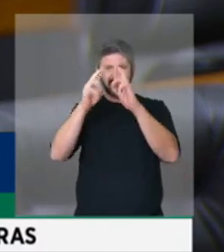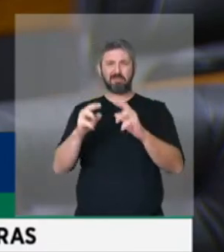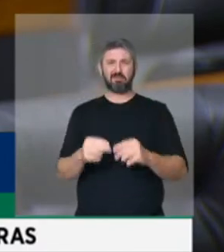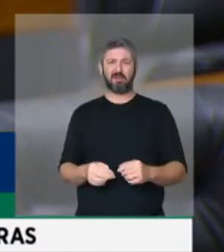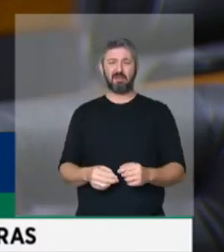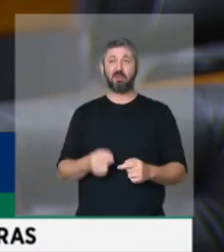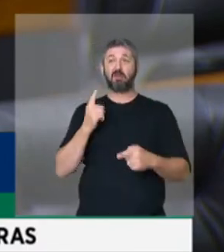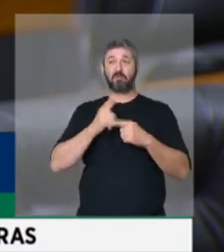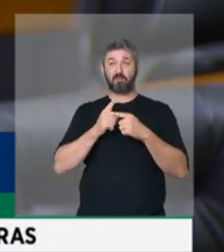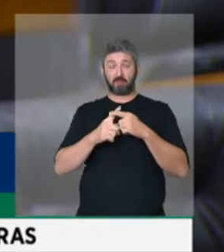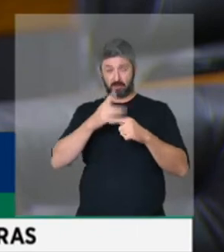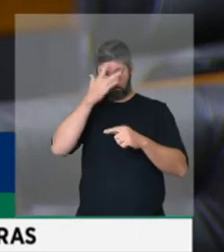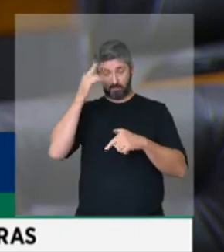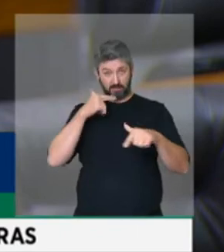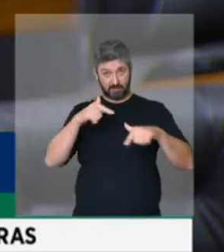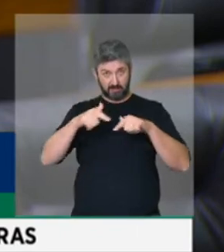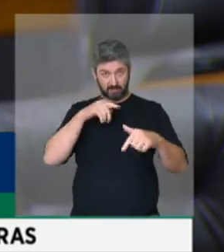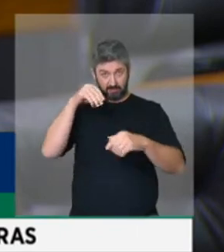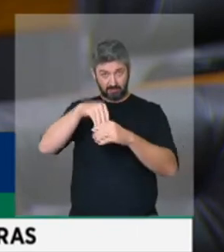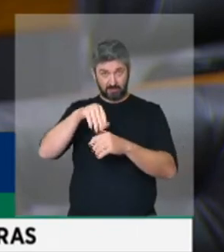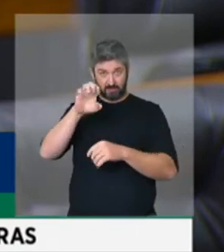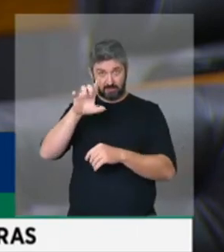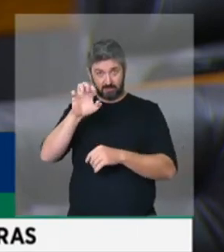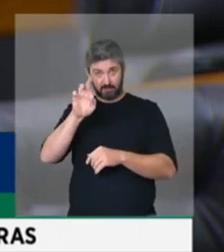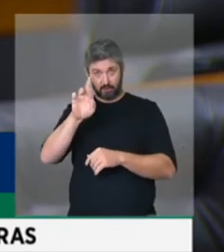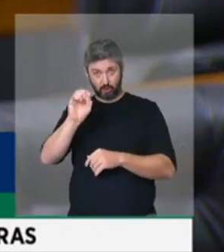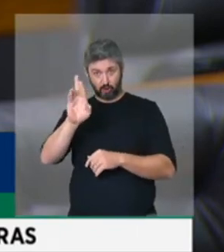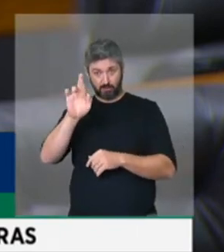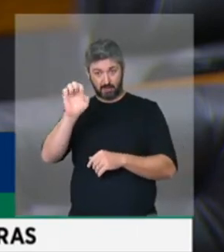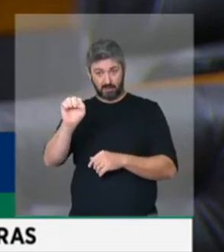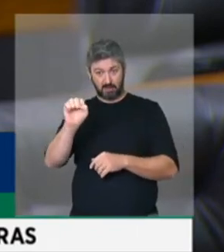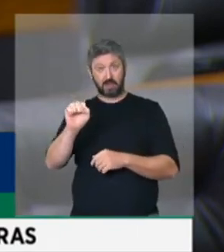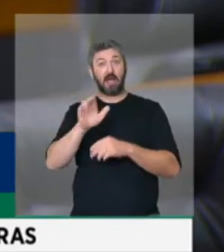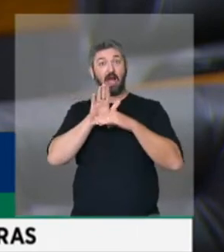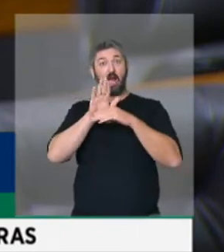PATRIMÔNIO NACIONAL, QUE UMA EMPRESA COMO ESSA... SÓ SERVE É CORPORAÇÃO DOS FUNCIONÁRIOS DO SISTEMA